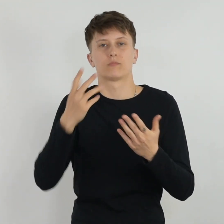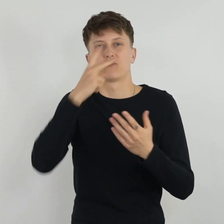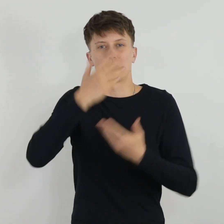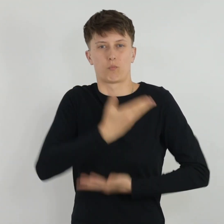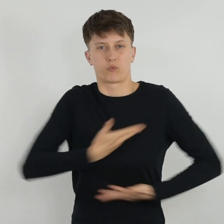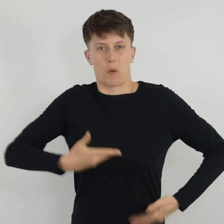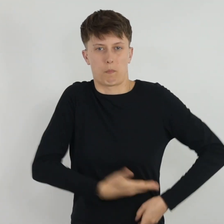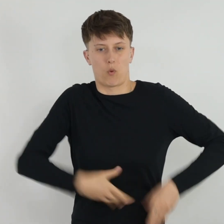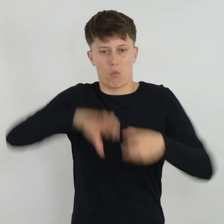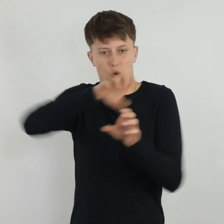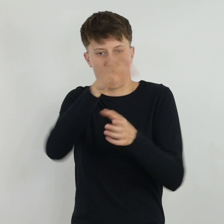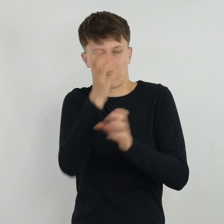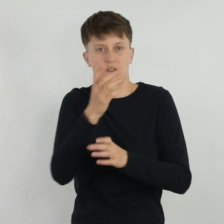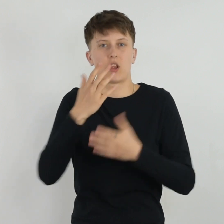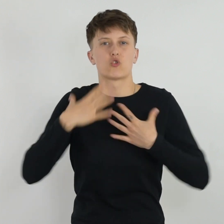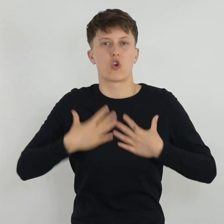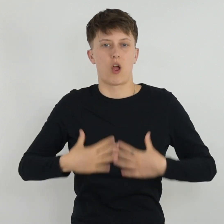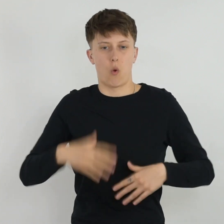przepołowione ciało ofiary ukazane